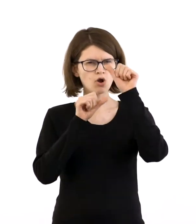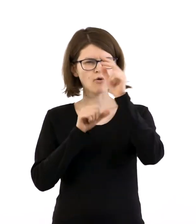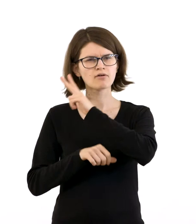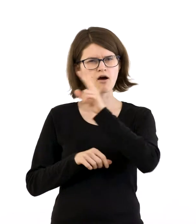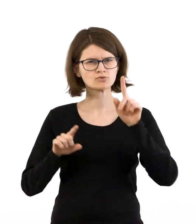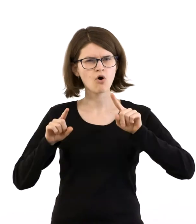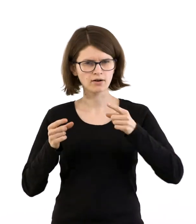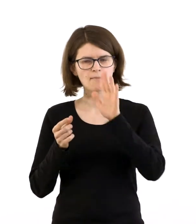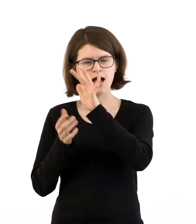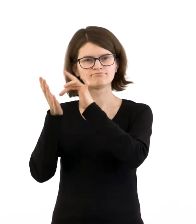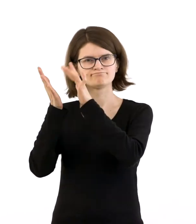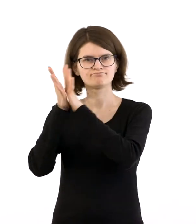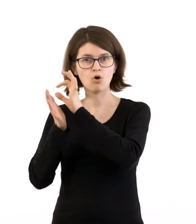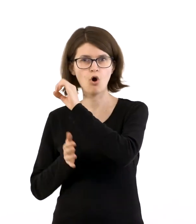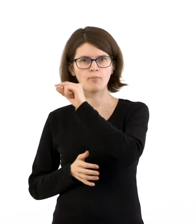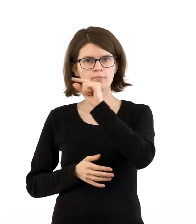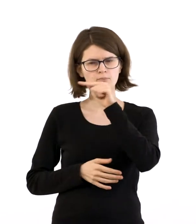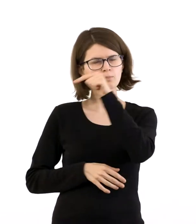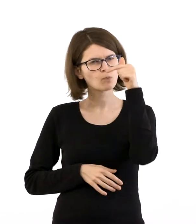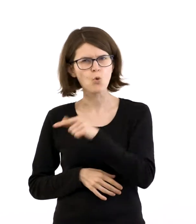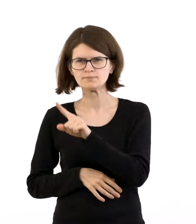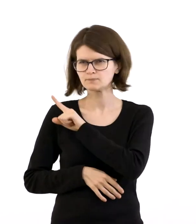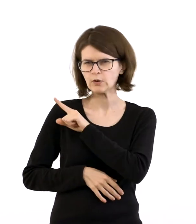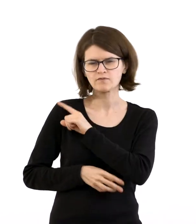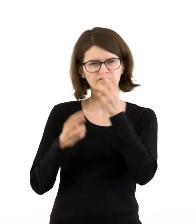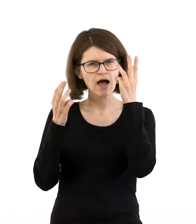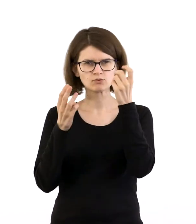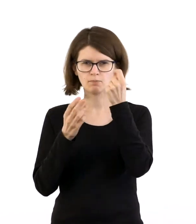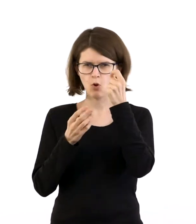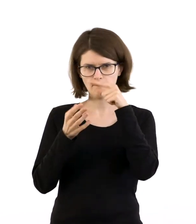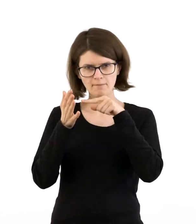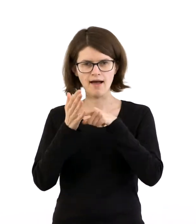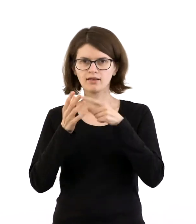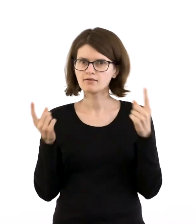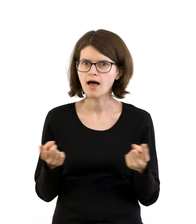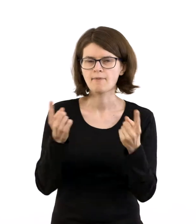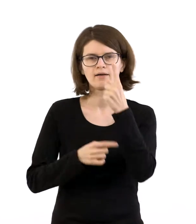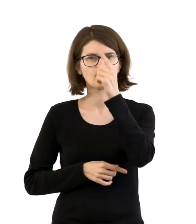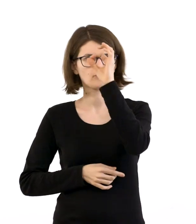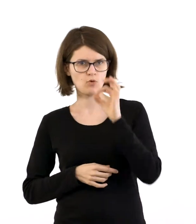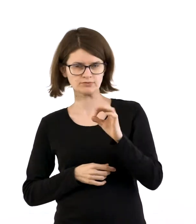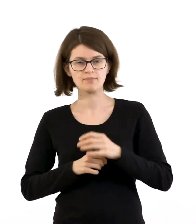Kampania promocyjna 1% powinna być ważnym momentem w ciągu roku dla każdej organizacji posiadającej status organizacji pożytku publicznego.